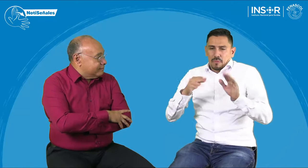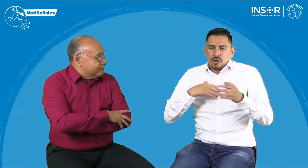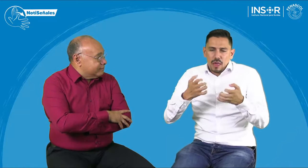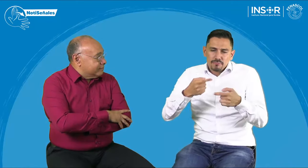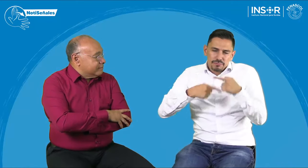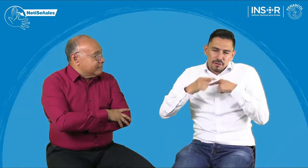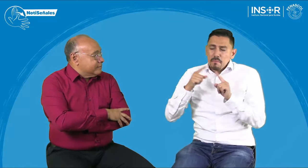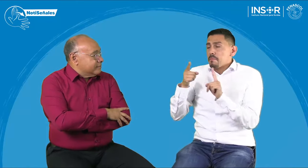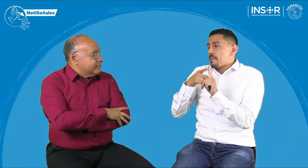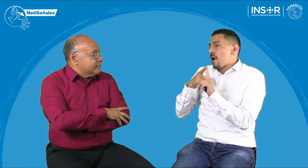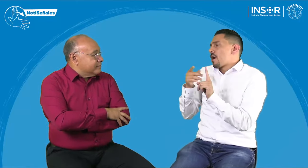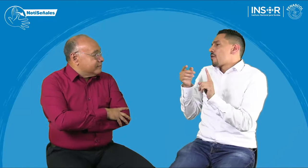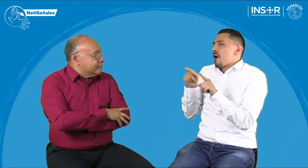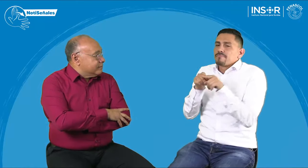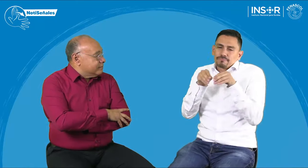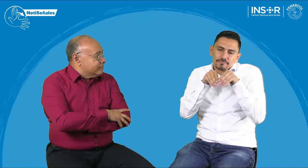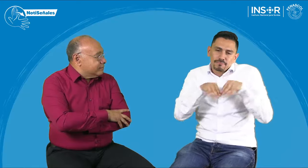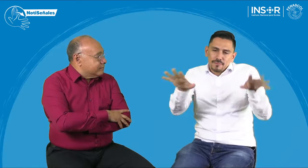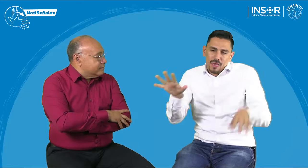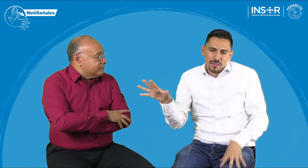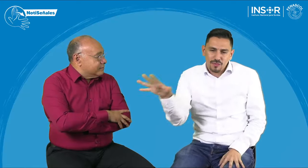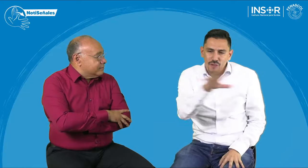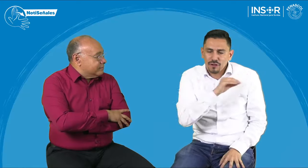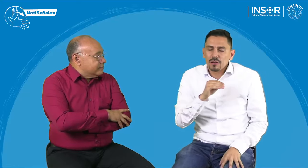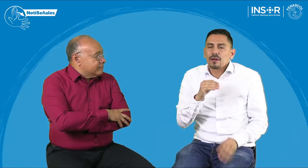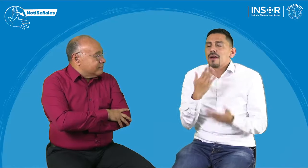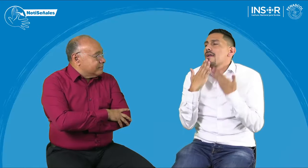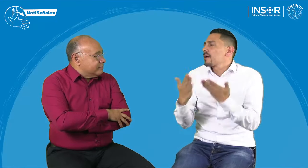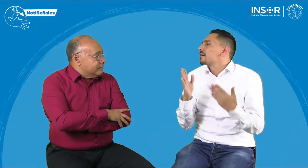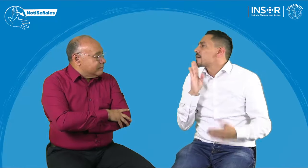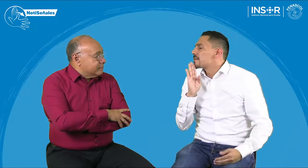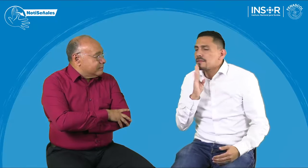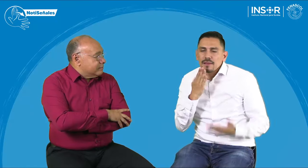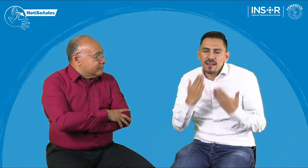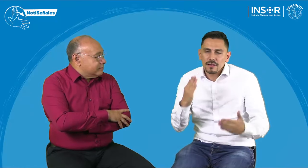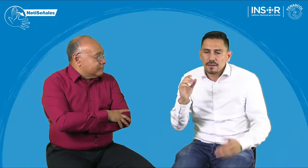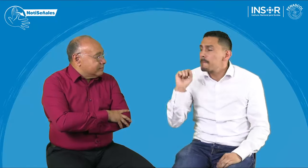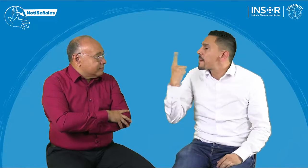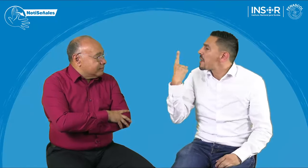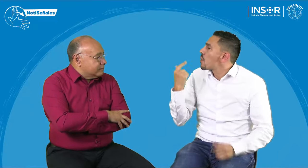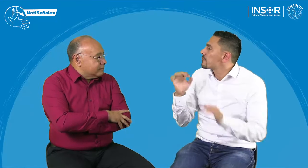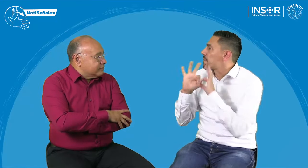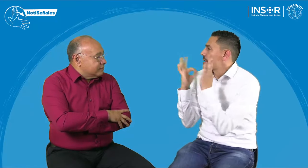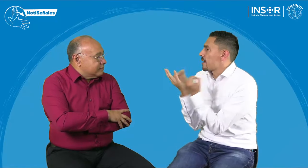personas a nivel nacional.